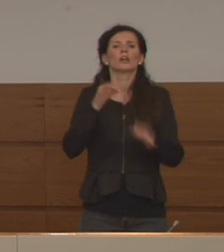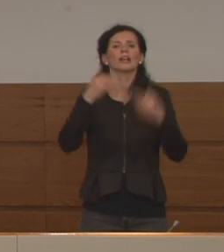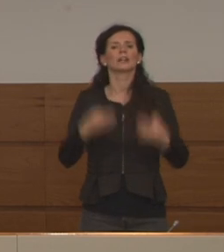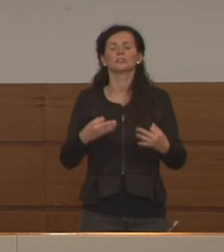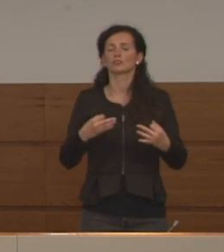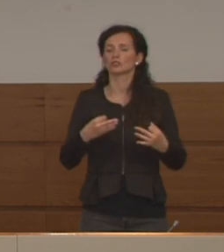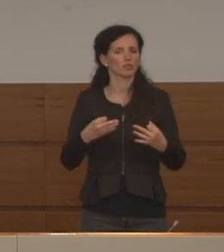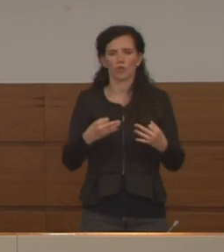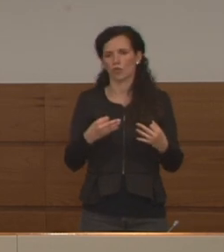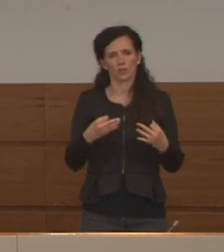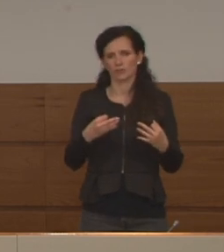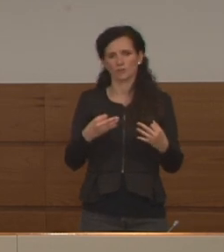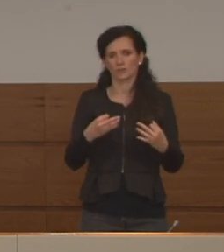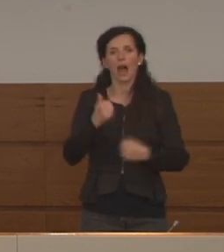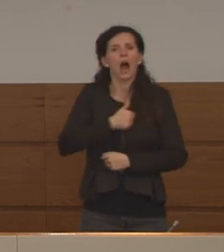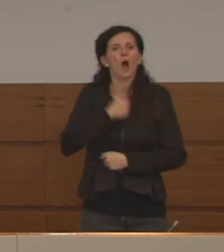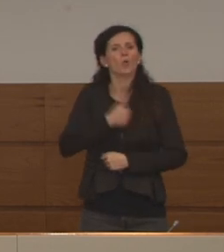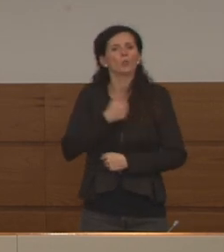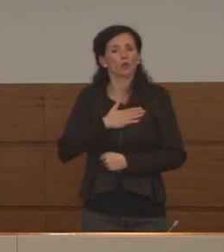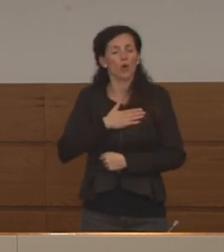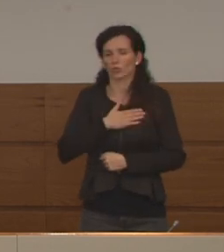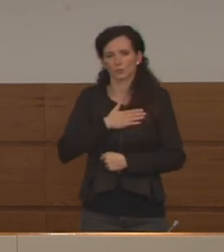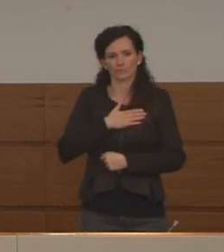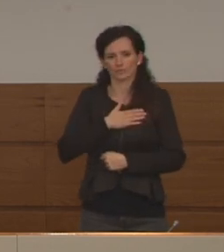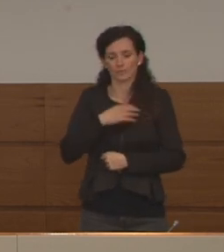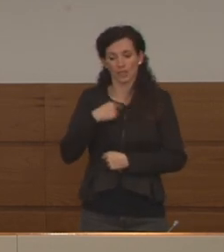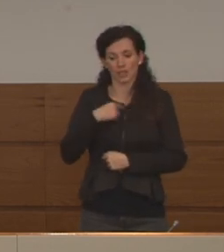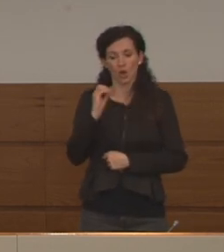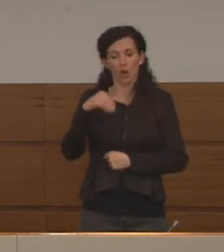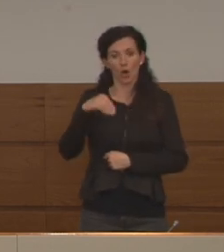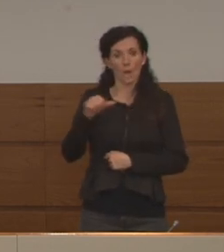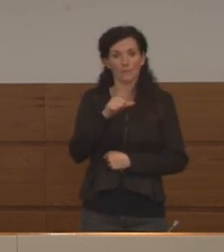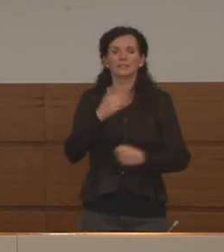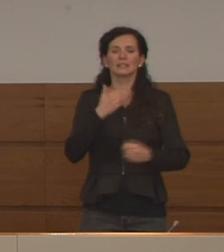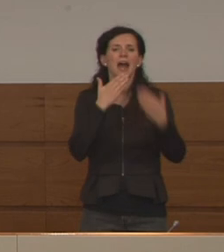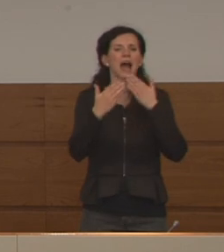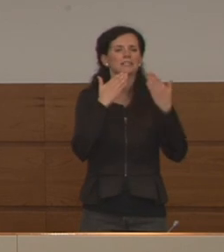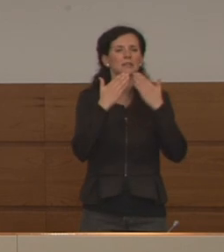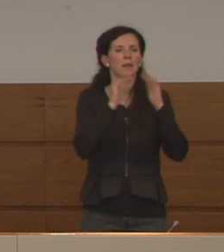decide in base alle indicazioni che l'Assemblea Mondiale della Sanità e